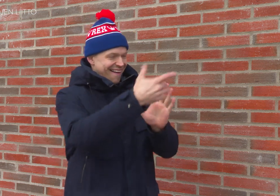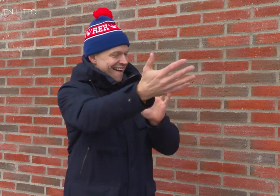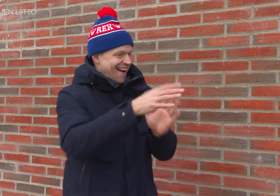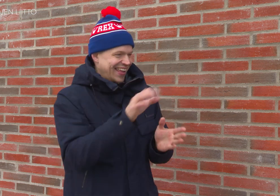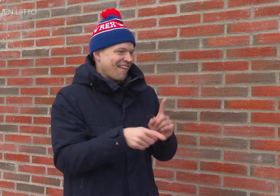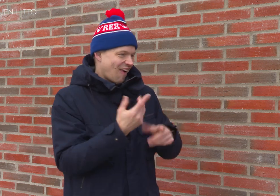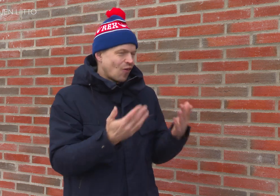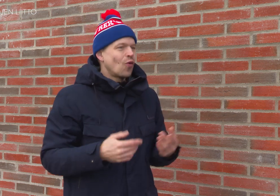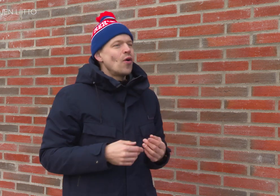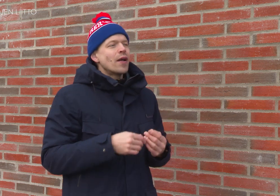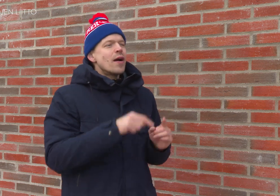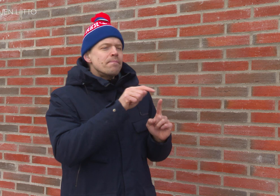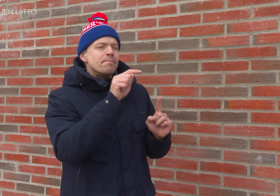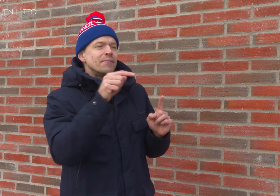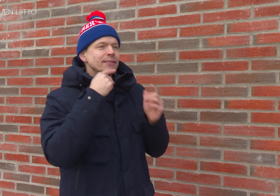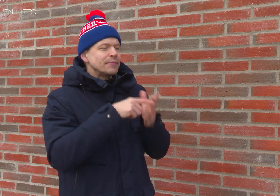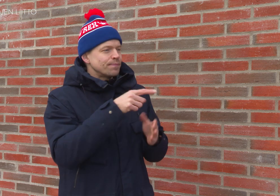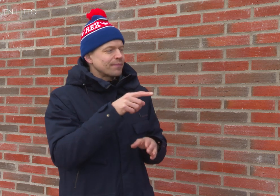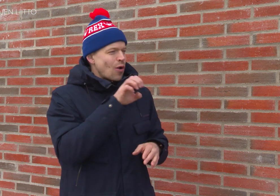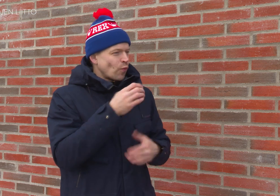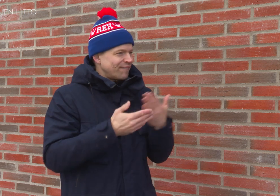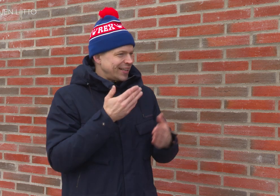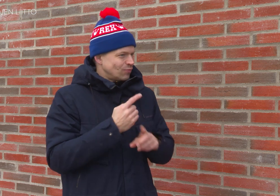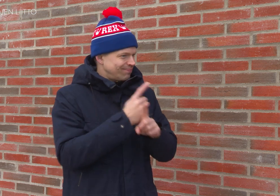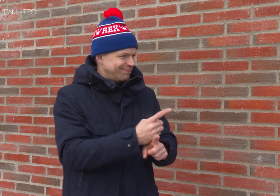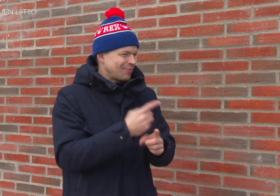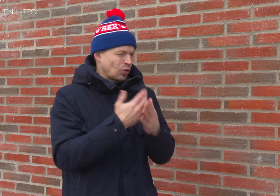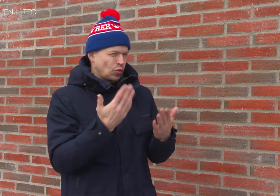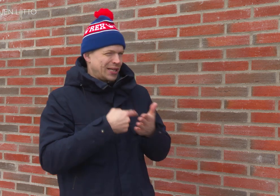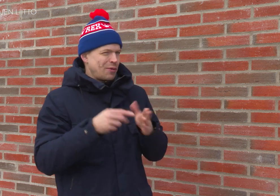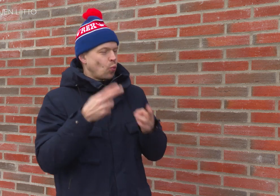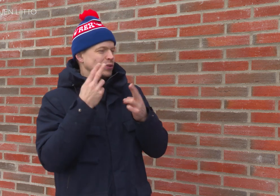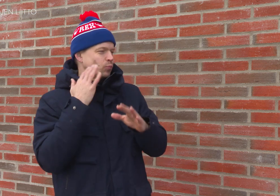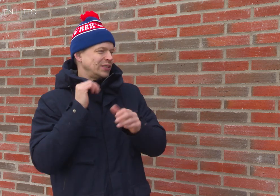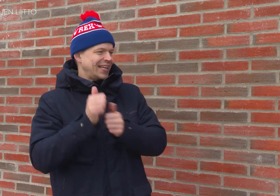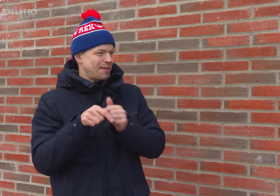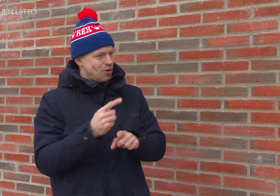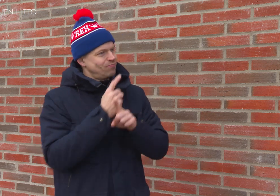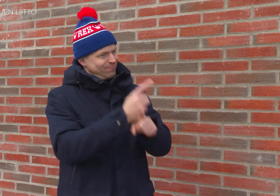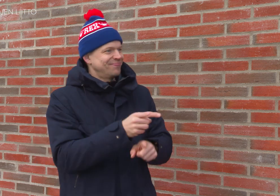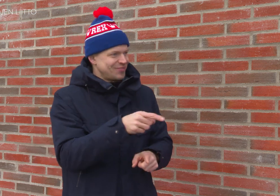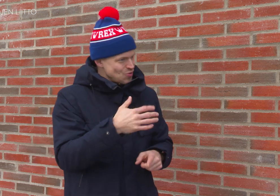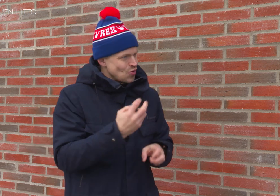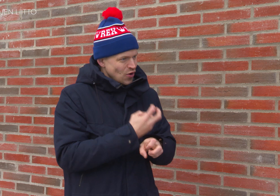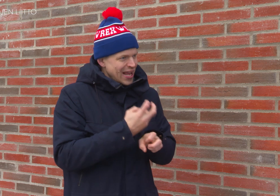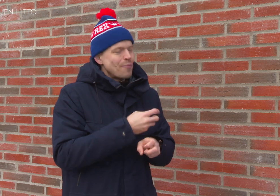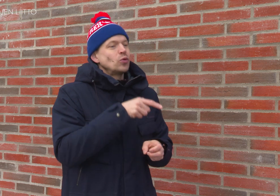ja siitä tämä kaikki alkoi. Oli myös hienoa päästä osallistumaan Euroviisukarsintoihin, - tai Uuden musiikin kilpailuun, kuten tapahtuma nykyisin tunnetaan.